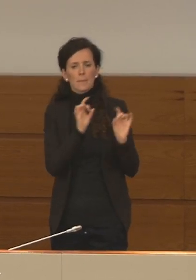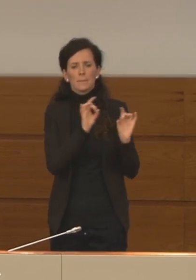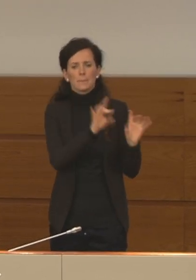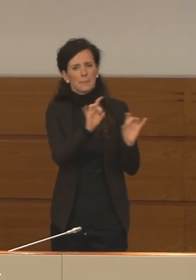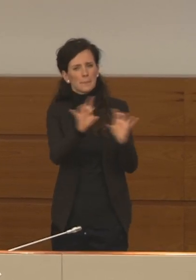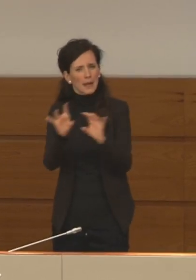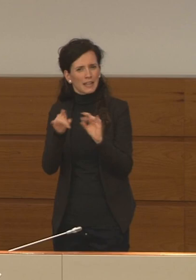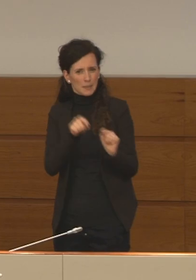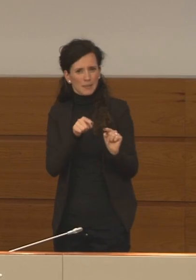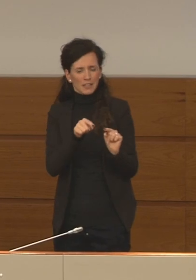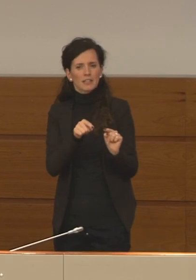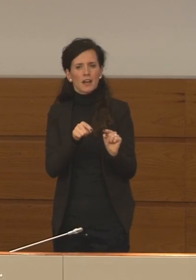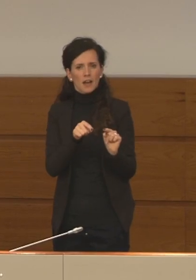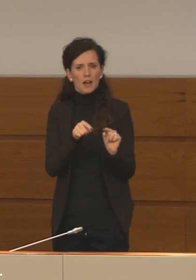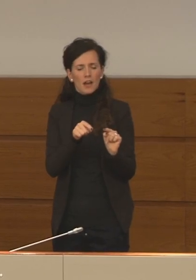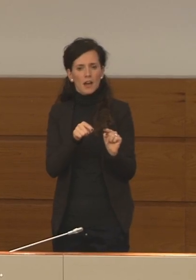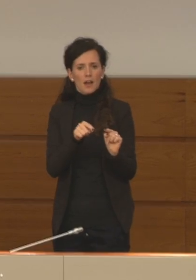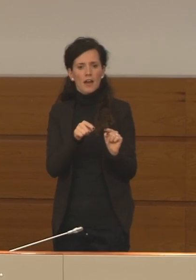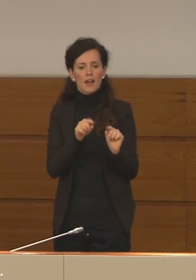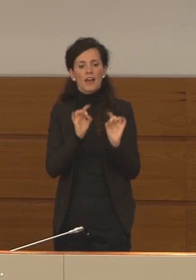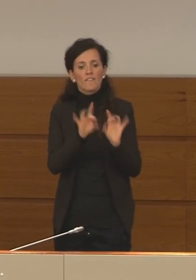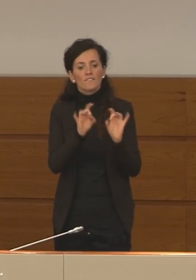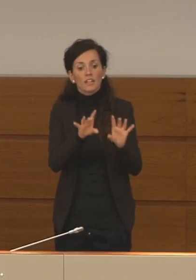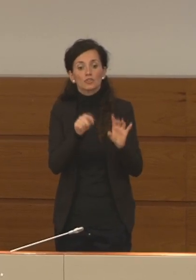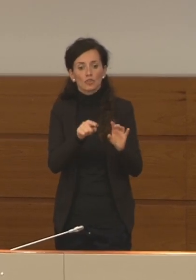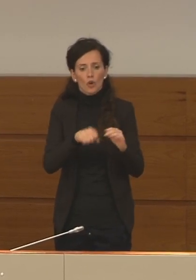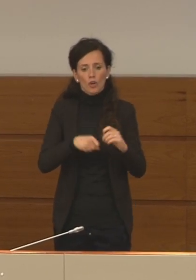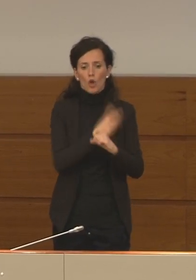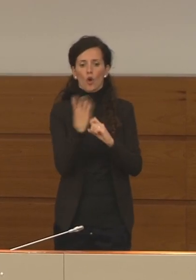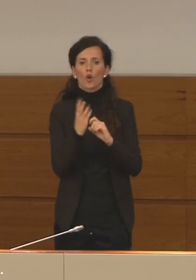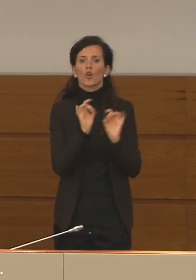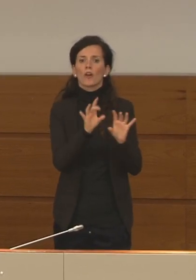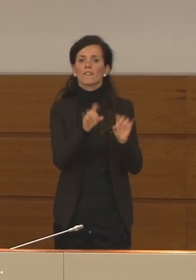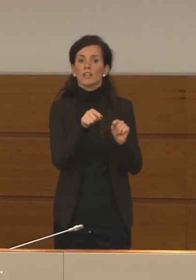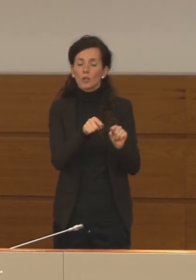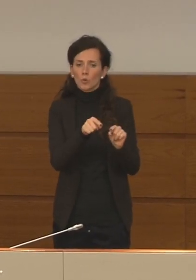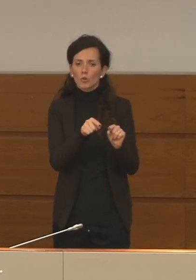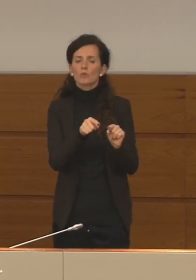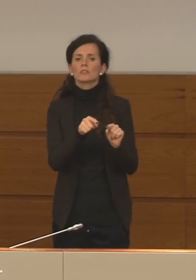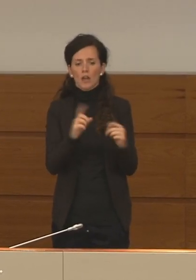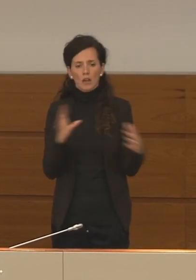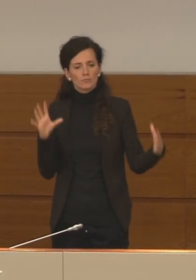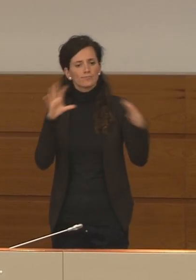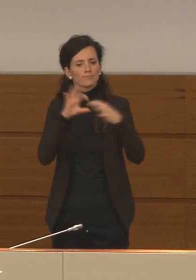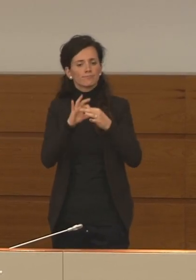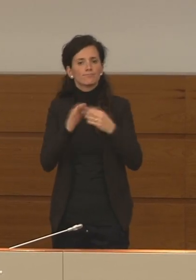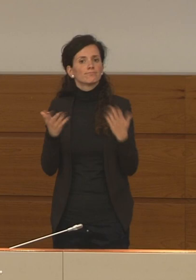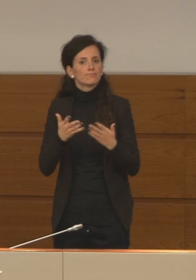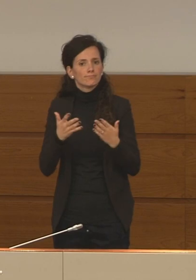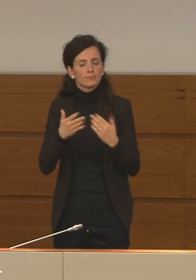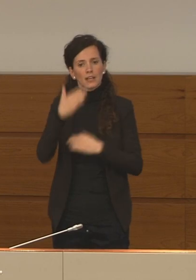possibile infezione da coronavirus è l'associazione di febbre e dispnea,